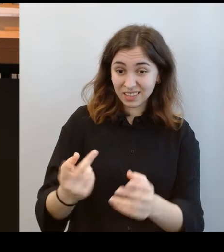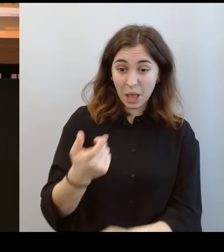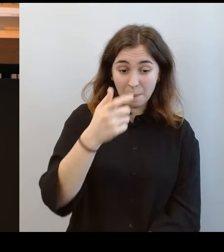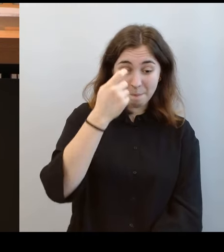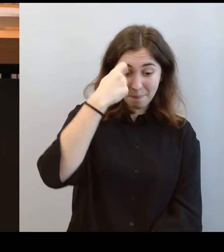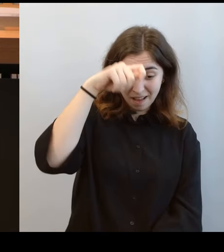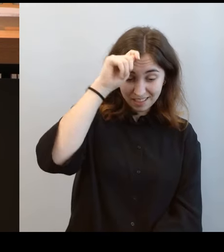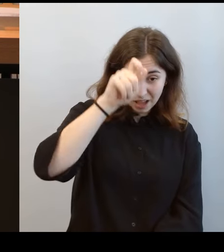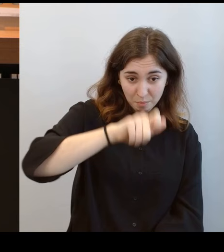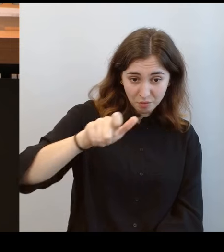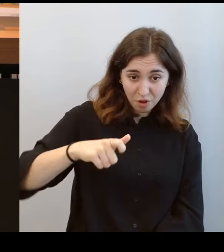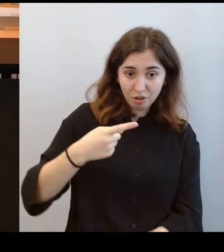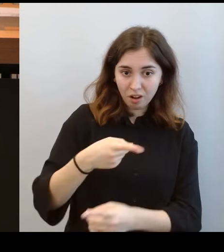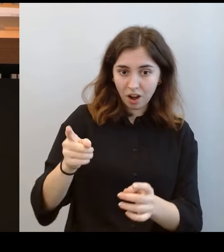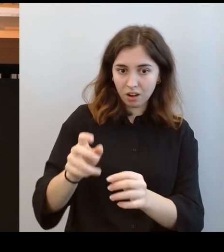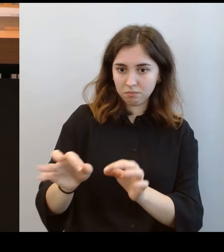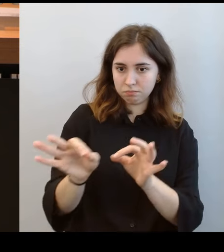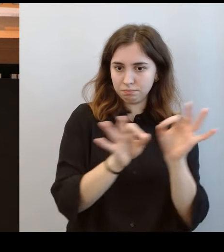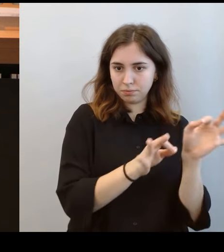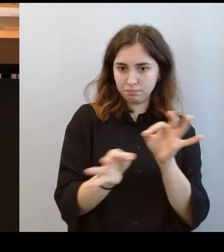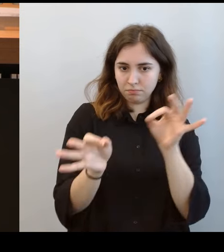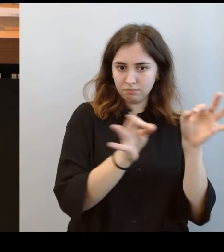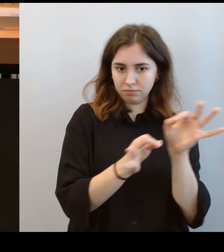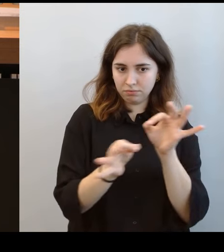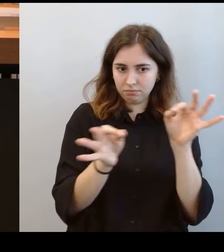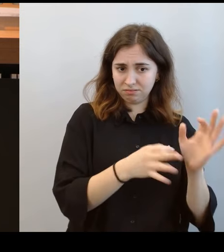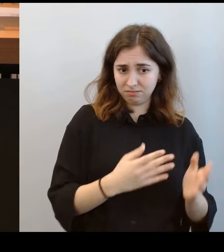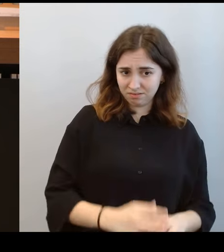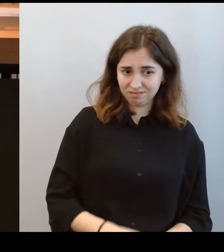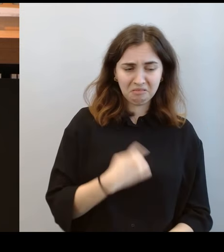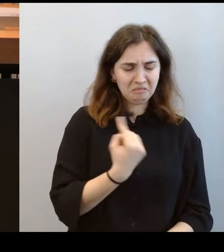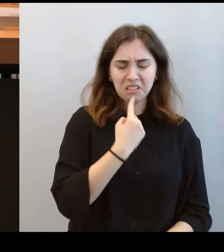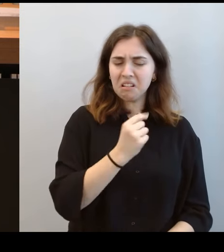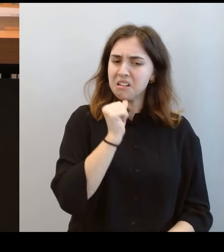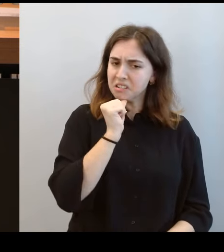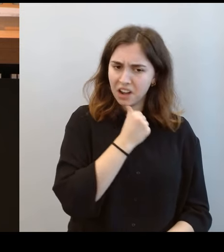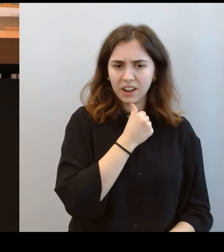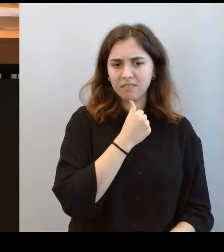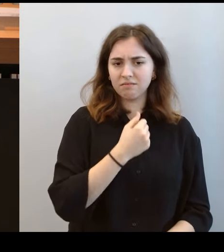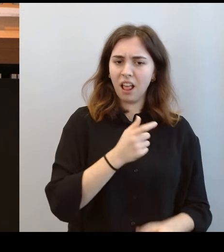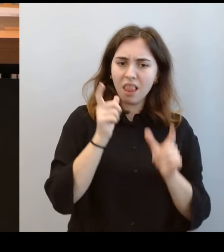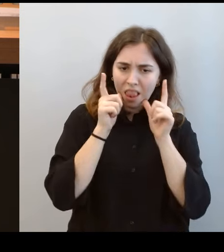Wir als AfD sagen Nein, laut und deutlich Nein zu solchen Phantasien.